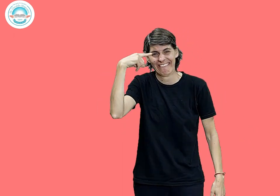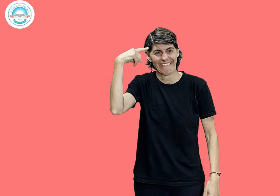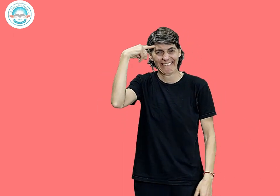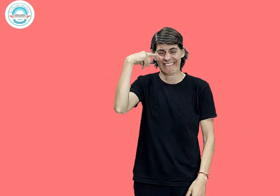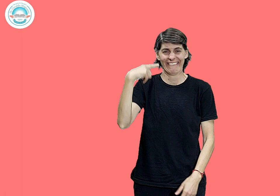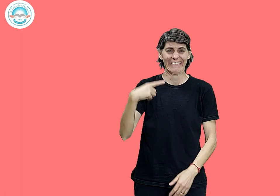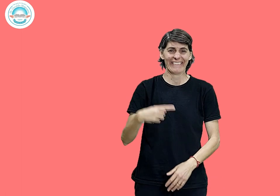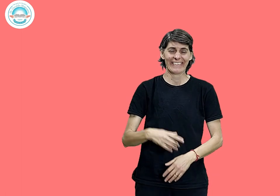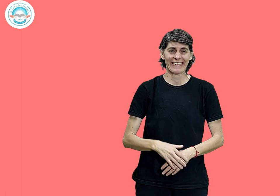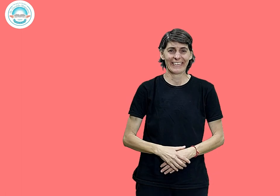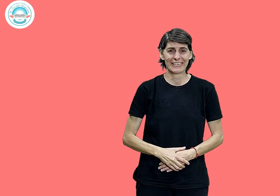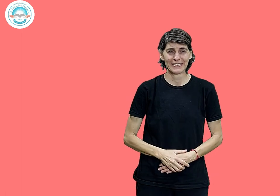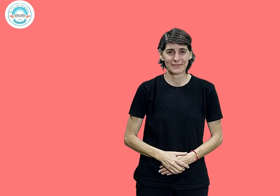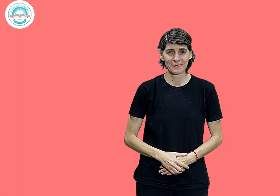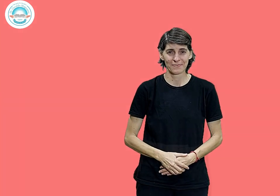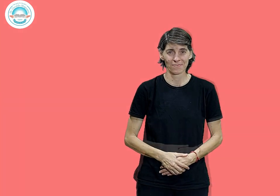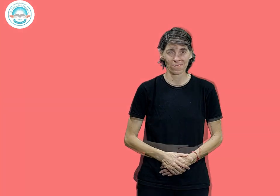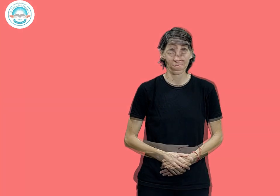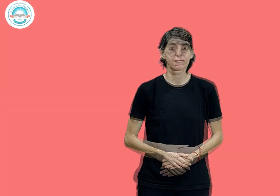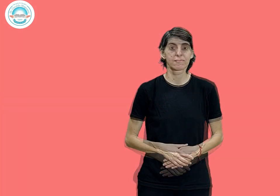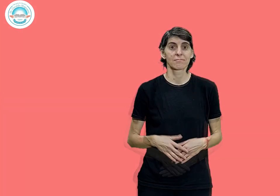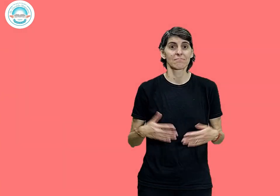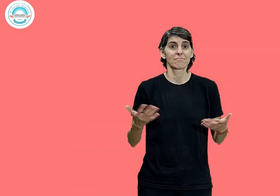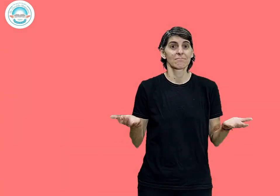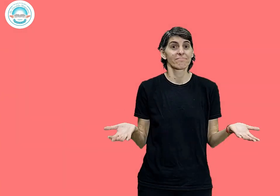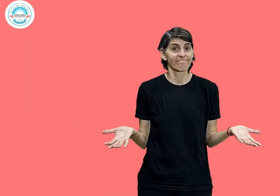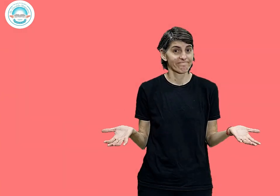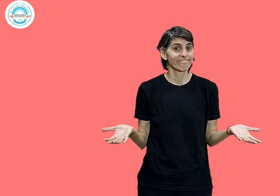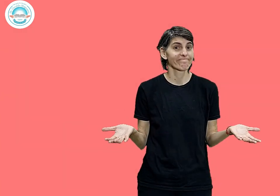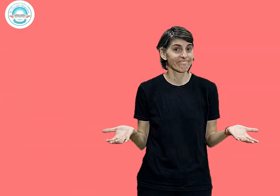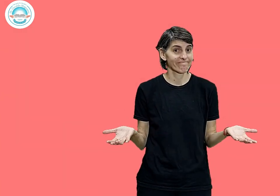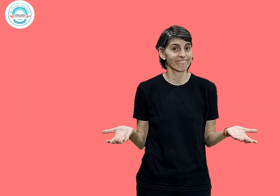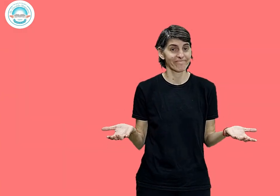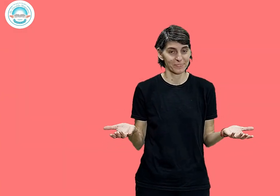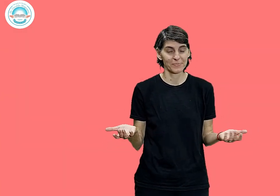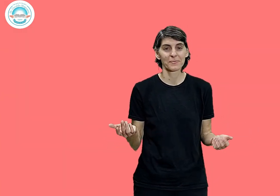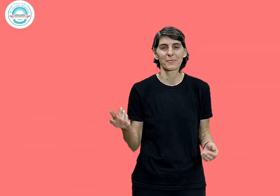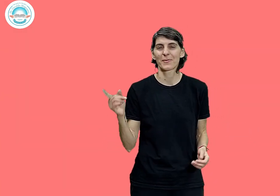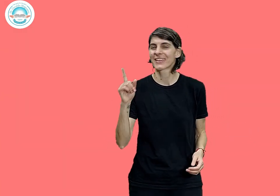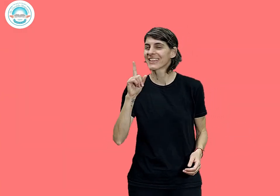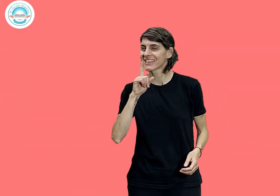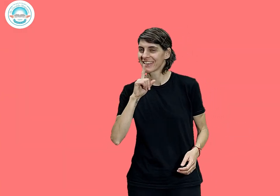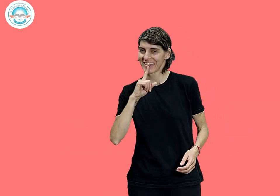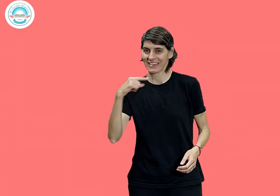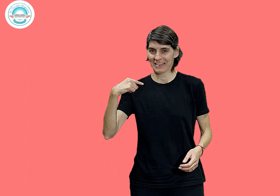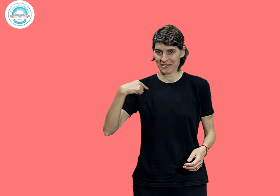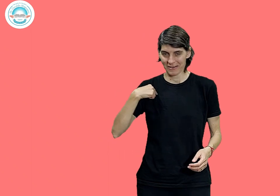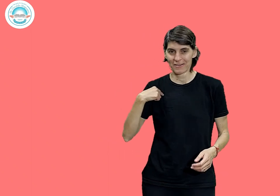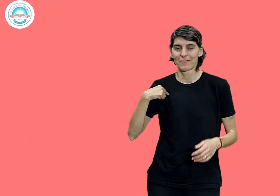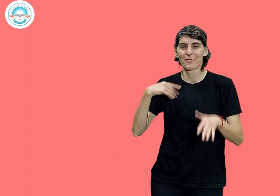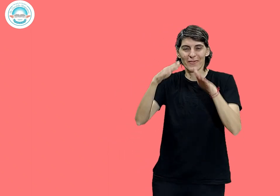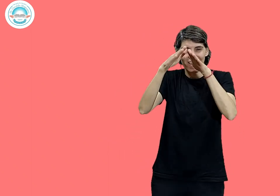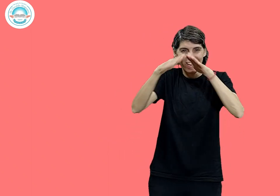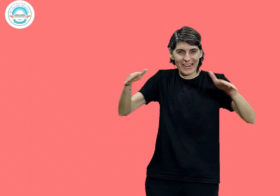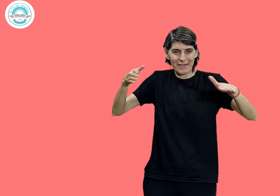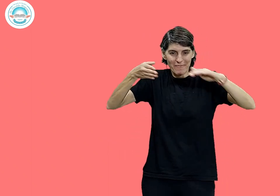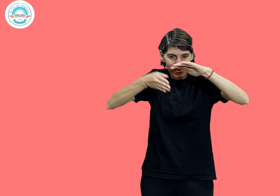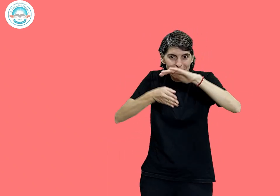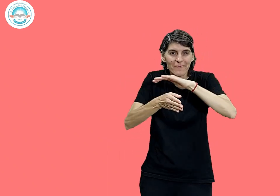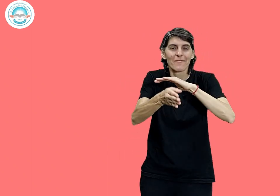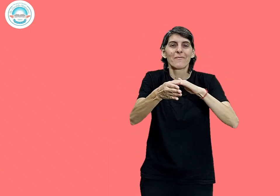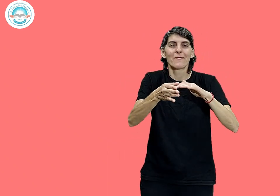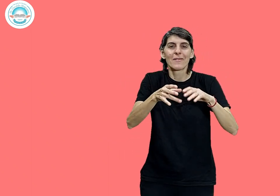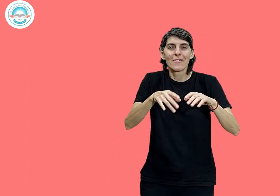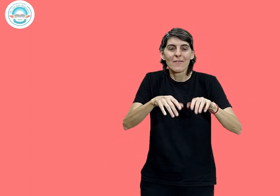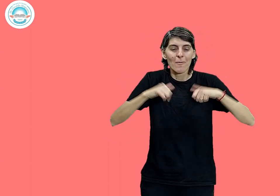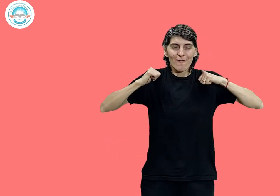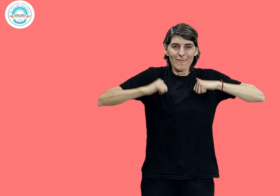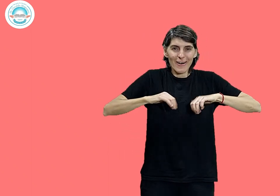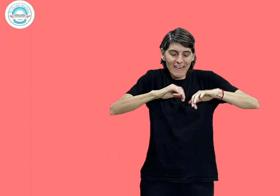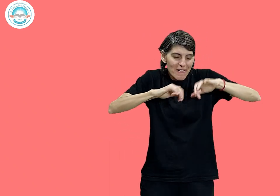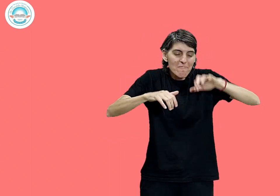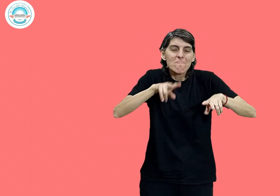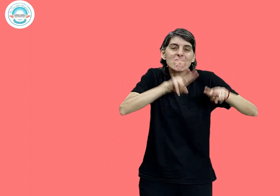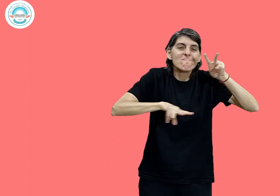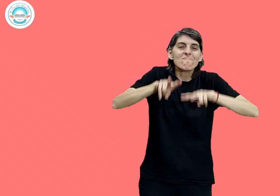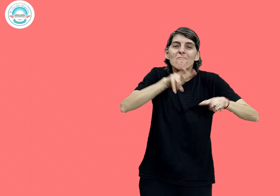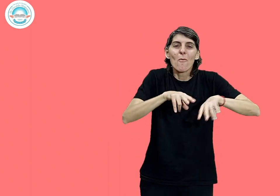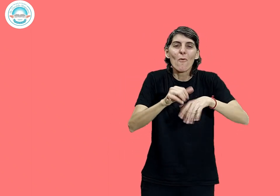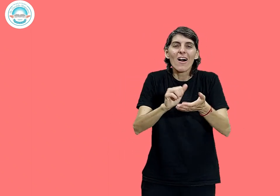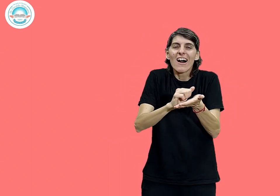vida. Mientras Tatiana y yo buscábamos el